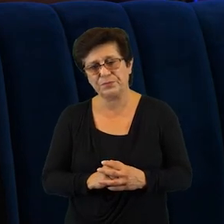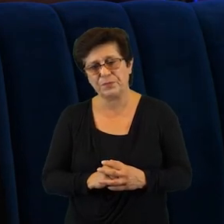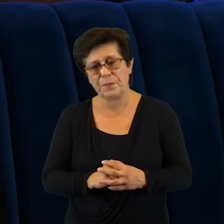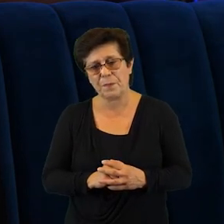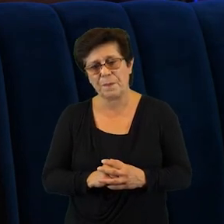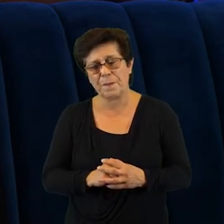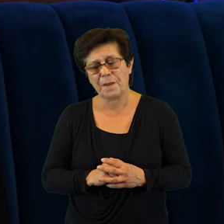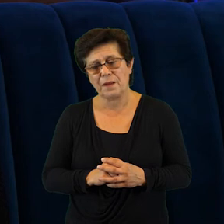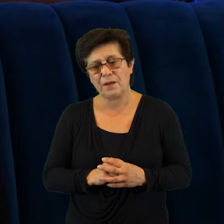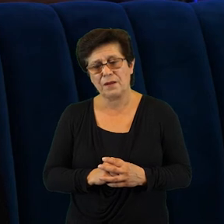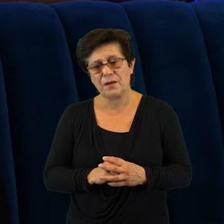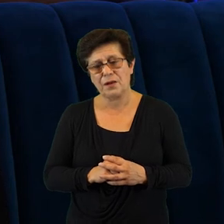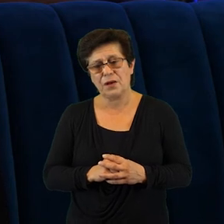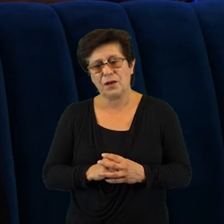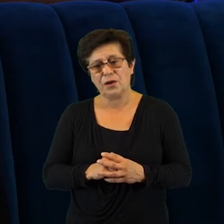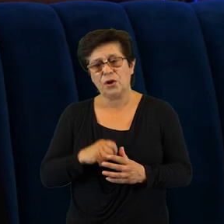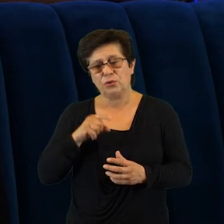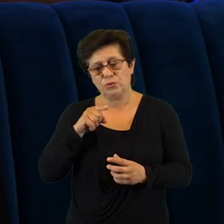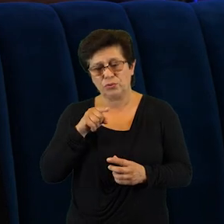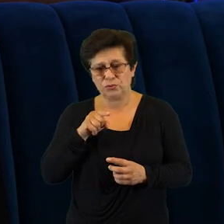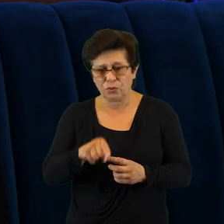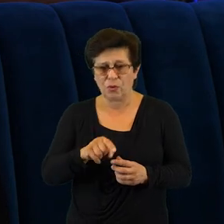To zdaje się, przerodziło się w przyjaźń,